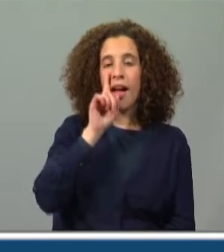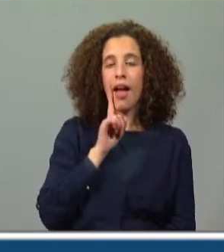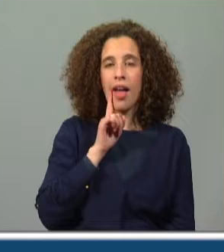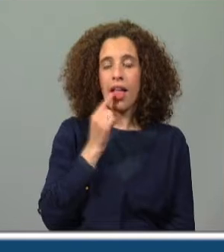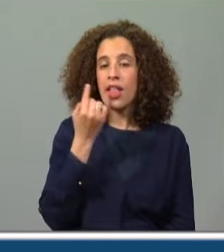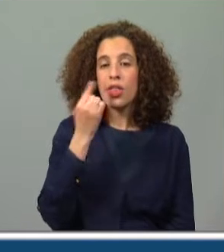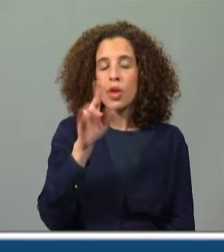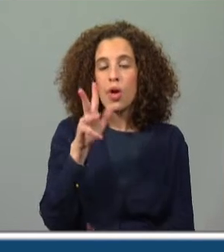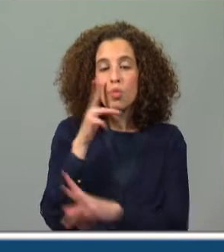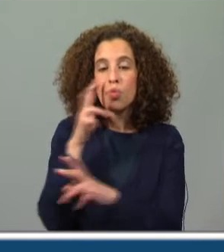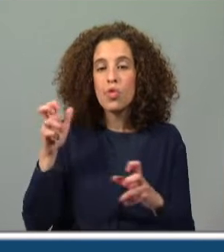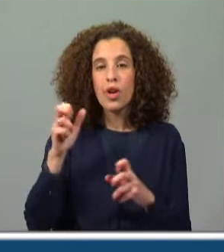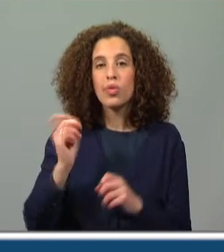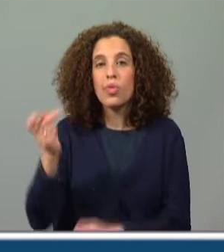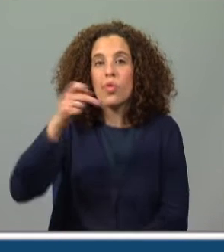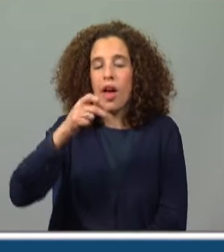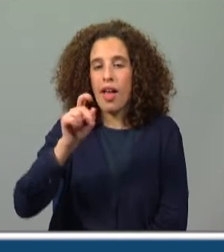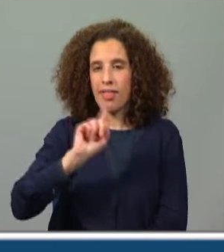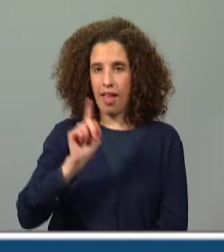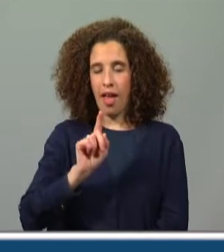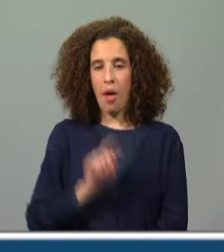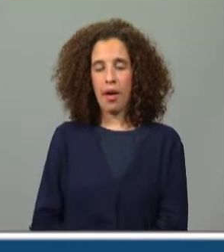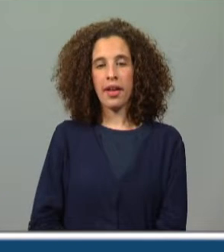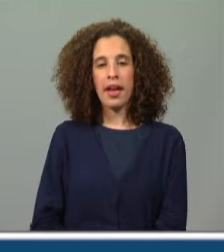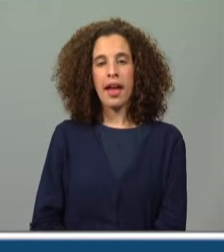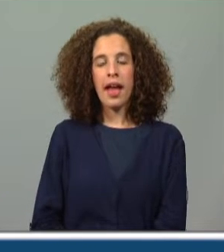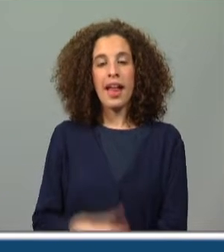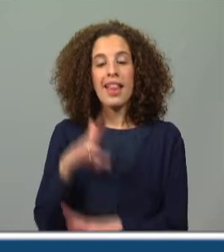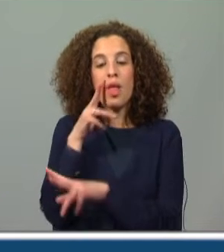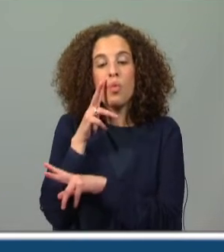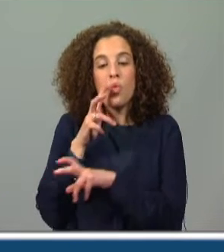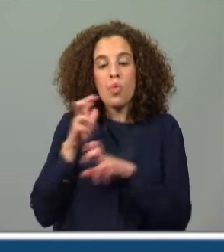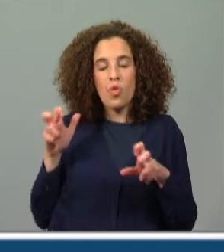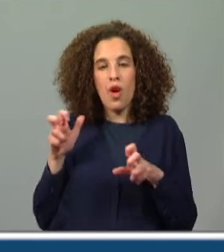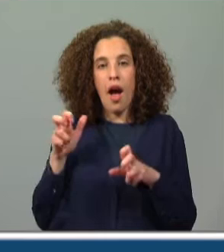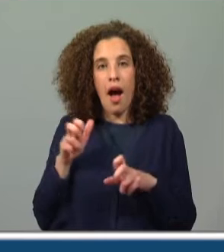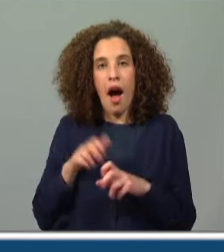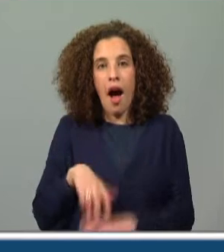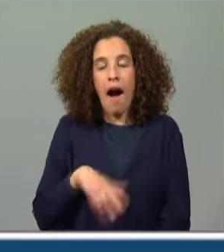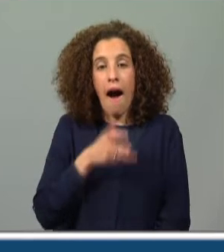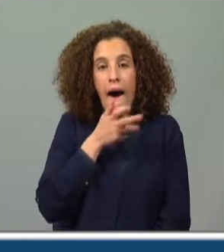descoberta do que acontecia devia ser a descoberta horrorizada da filha que 發現正在發生的事情必須是女兒驚恐的發現